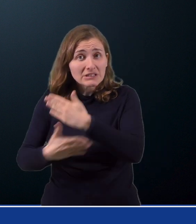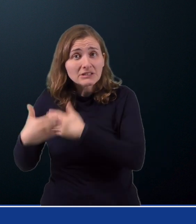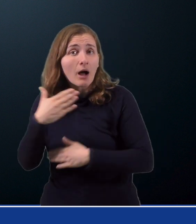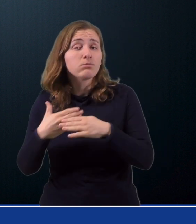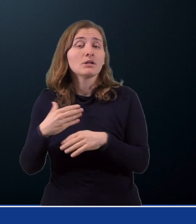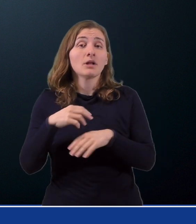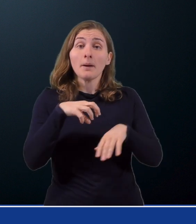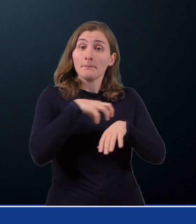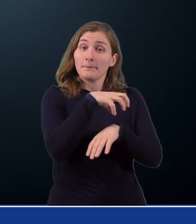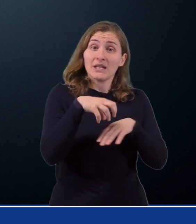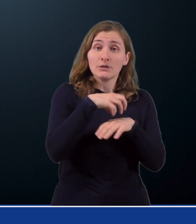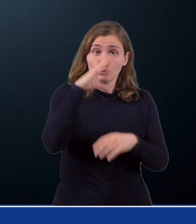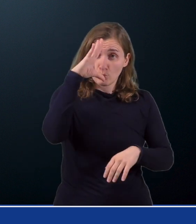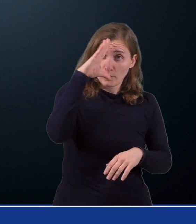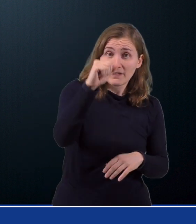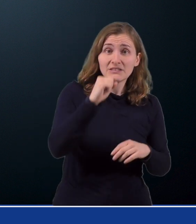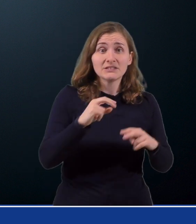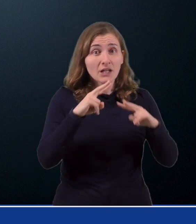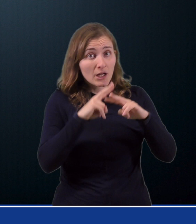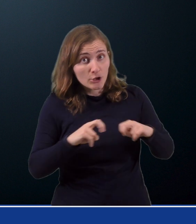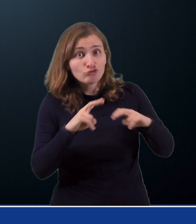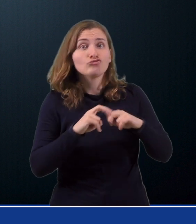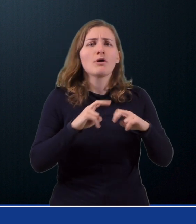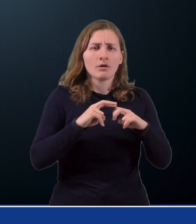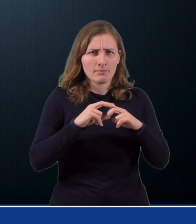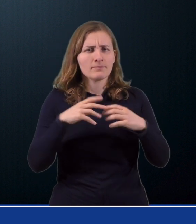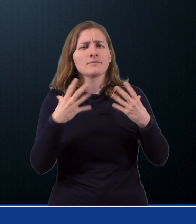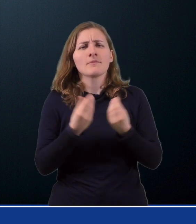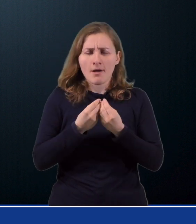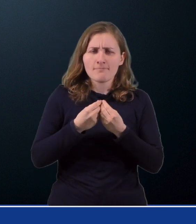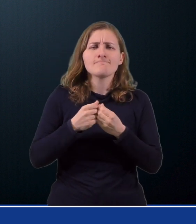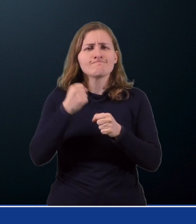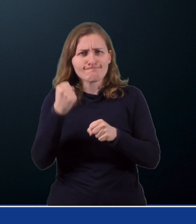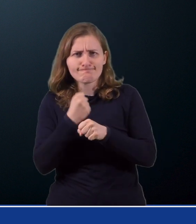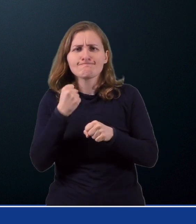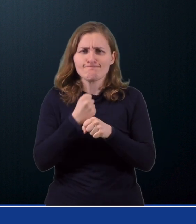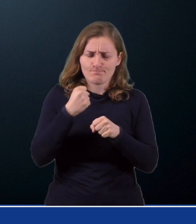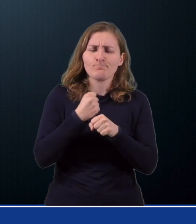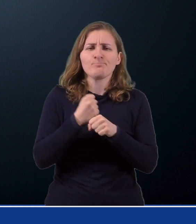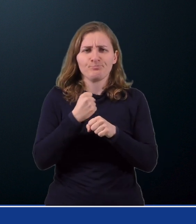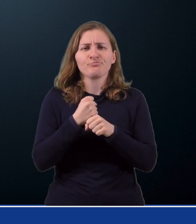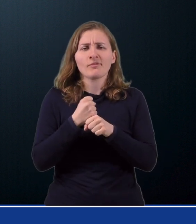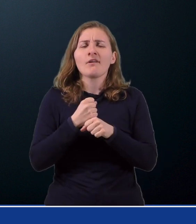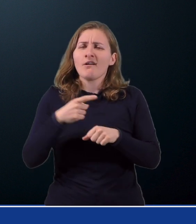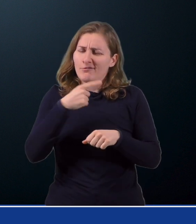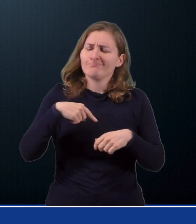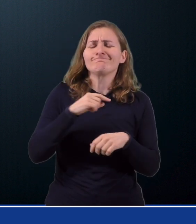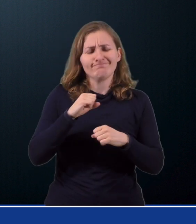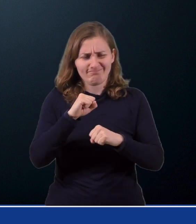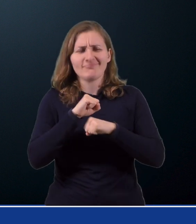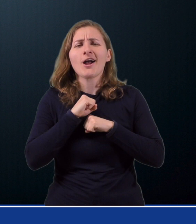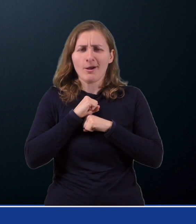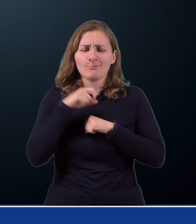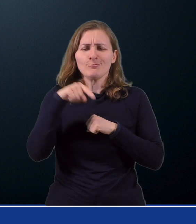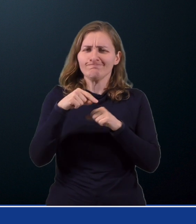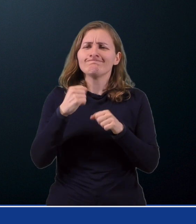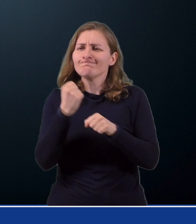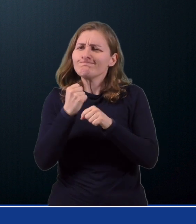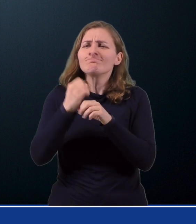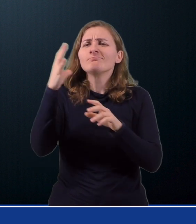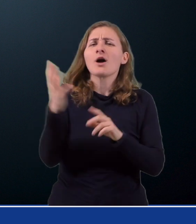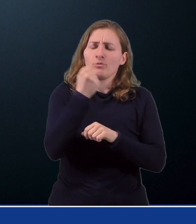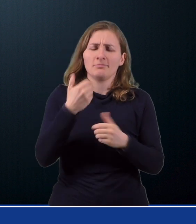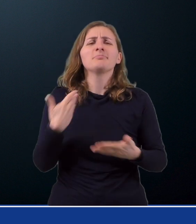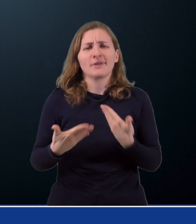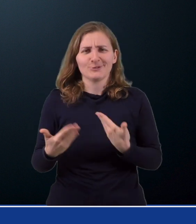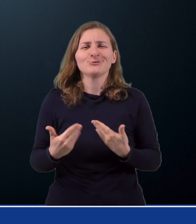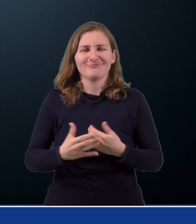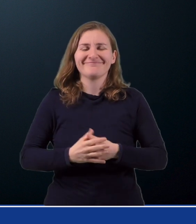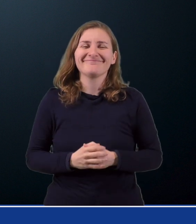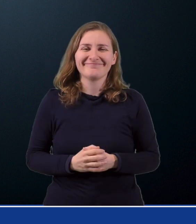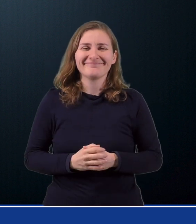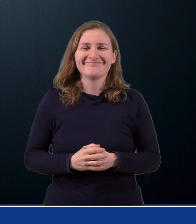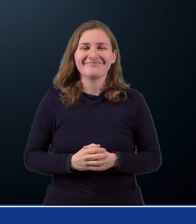con il Ministero dell’Università e della Ricerca, confidiamo di raggiungere presto“